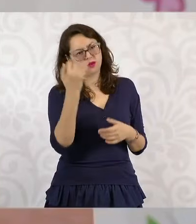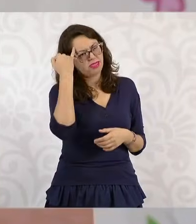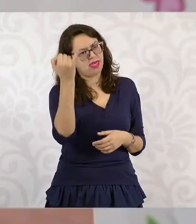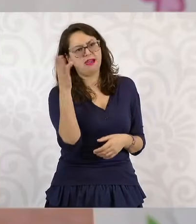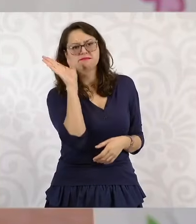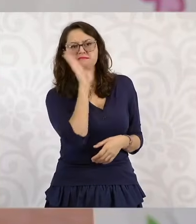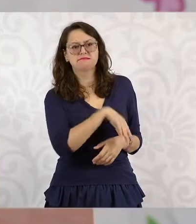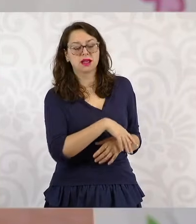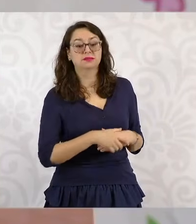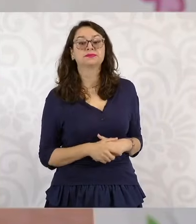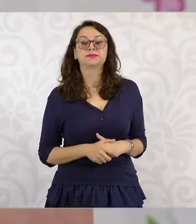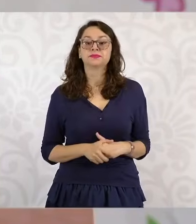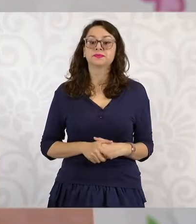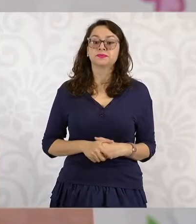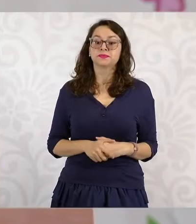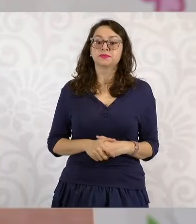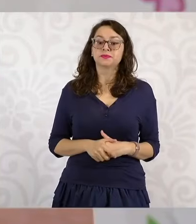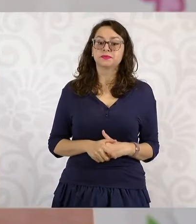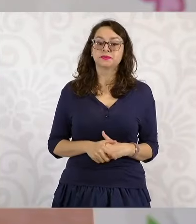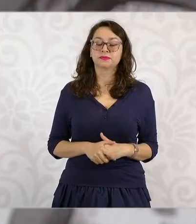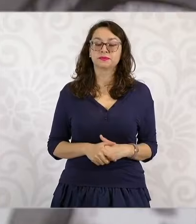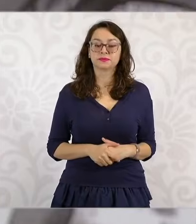más que indocumentadas es esta idea,